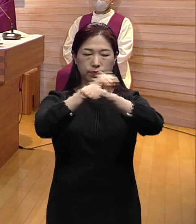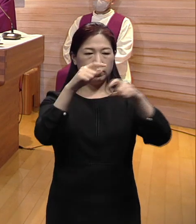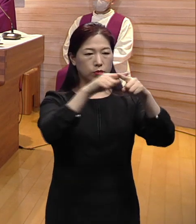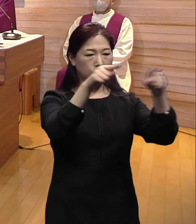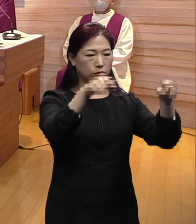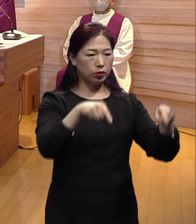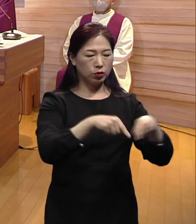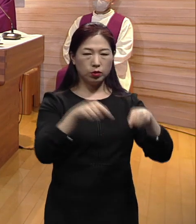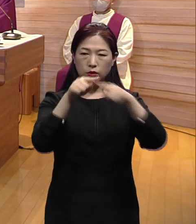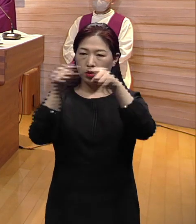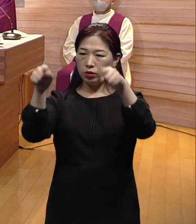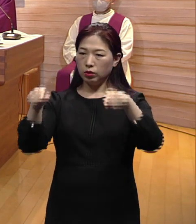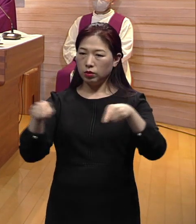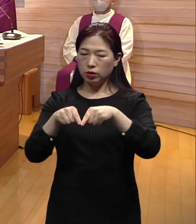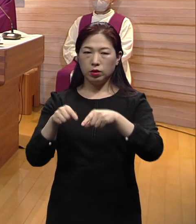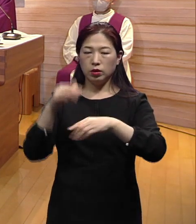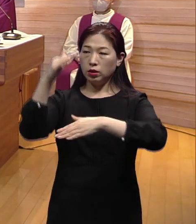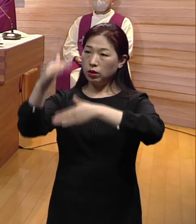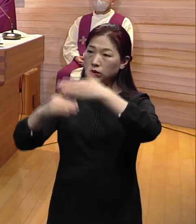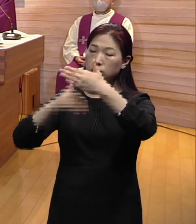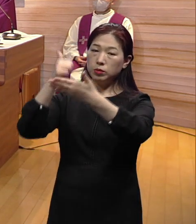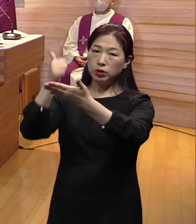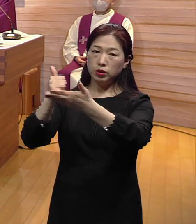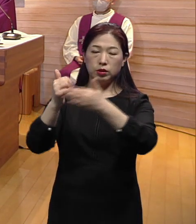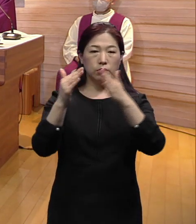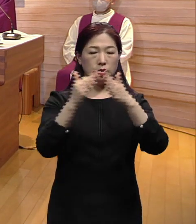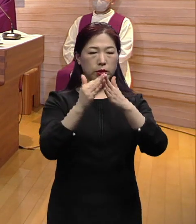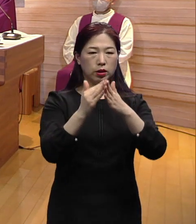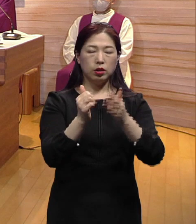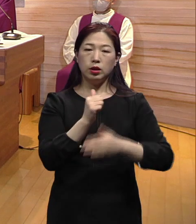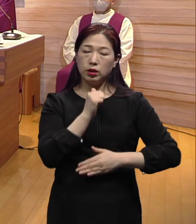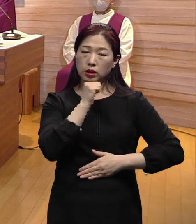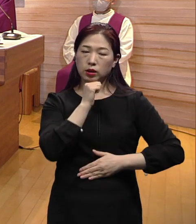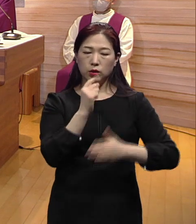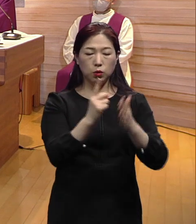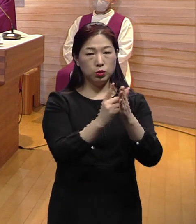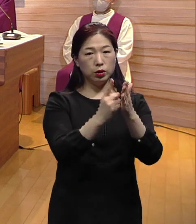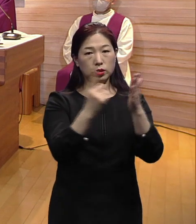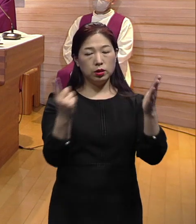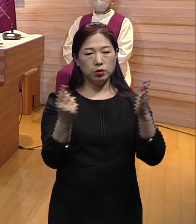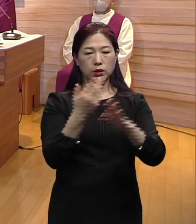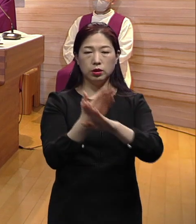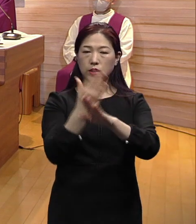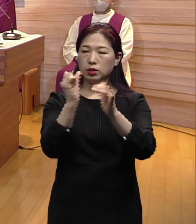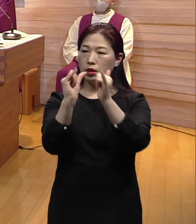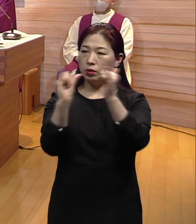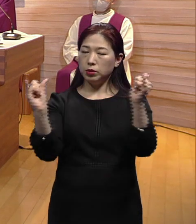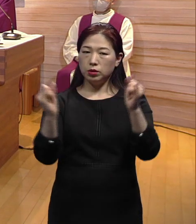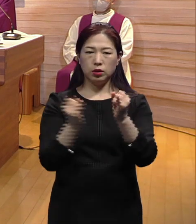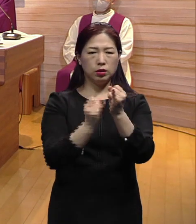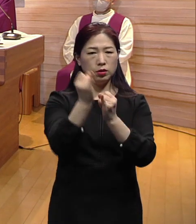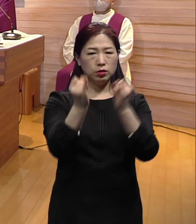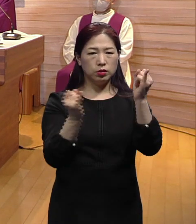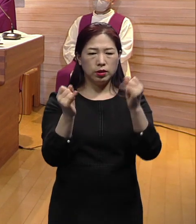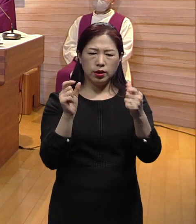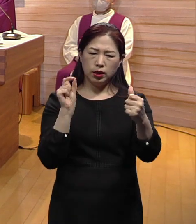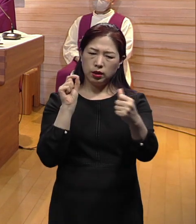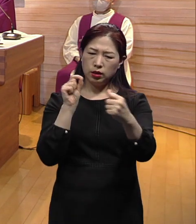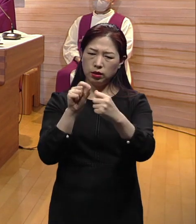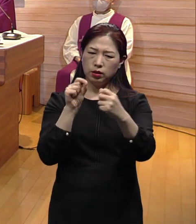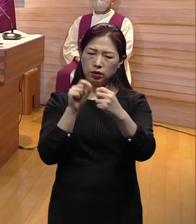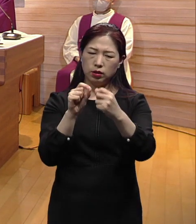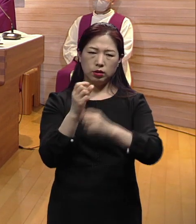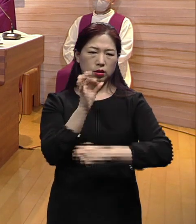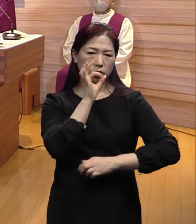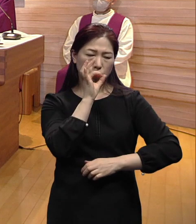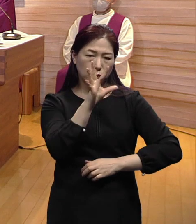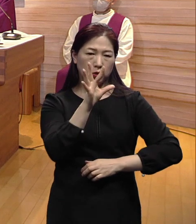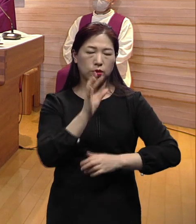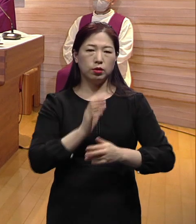하느님의 집에 가난하고 소외된 이들, 이방인들, 여인들이 가까이 할 수 없게 만들어 버렸습니다